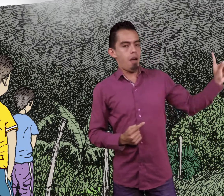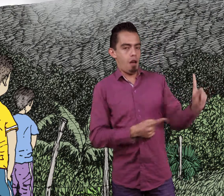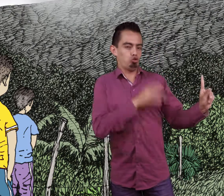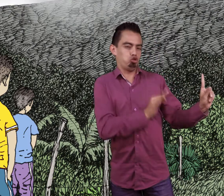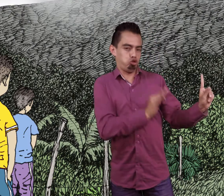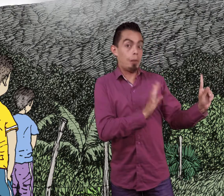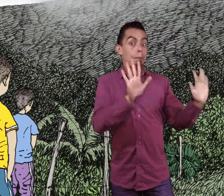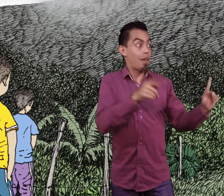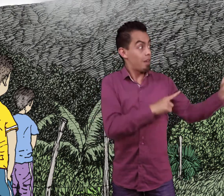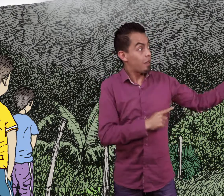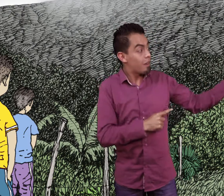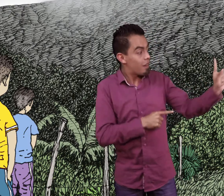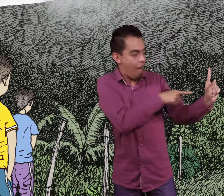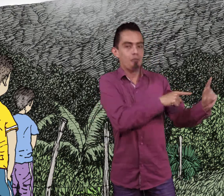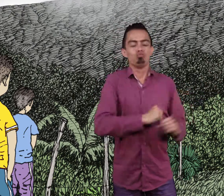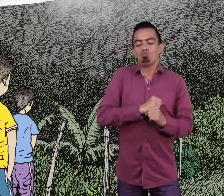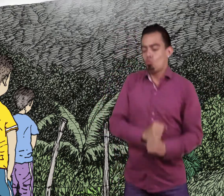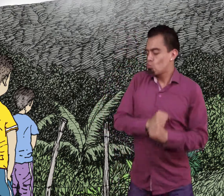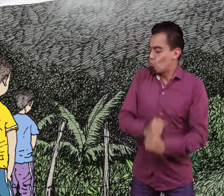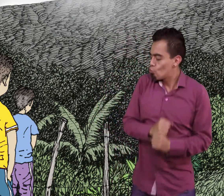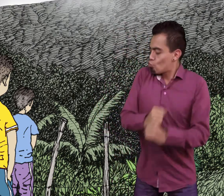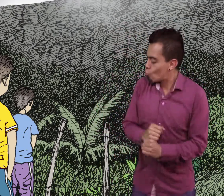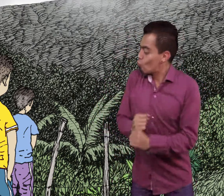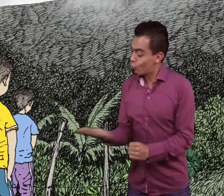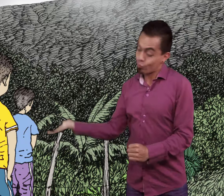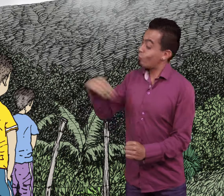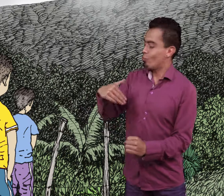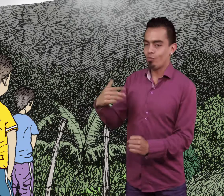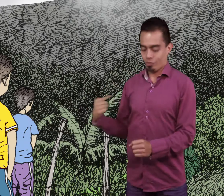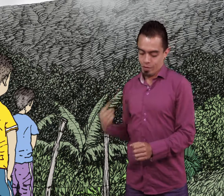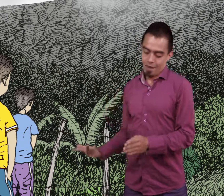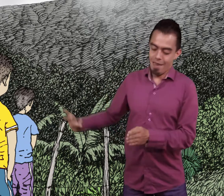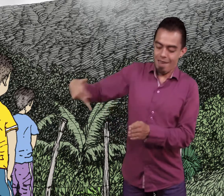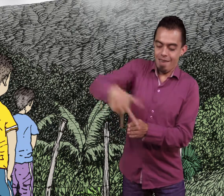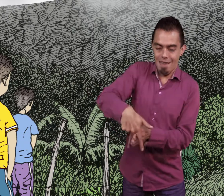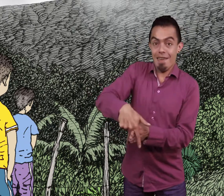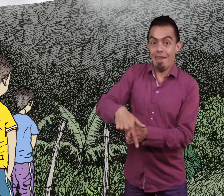y a mi hermano lo sentaba detrás de él, aunque a veces cambiábamos de puesto.